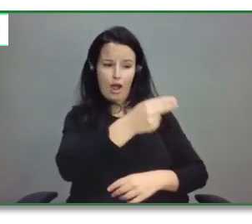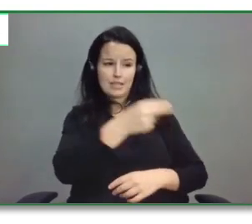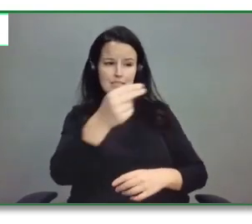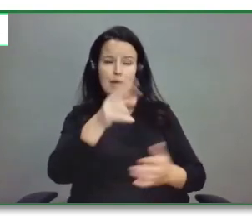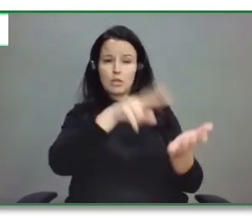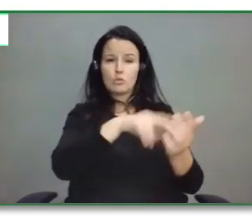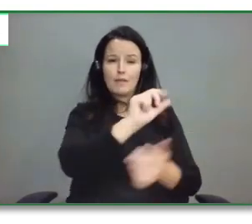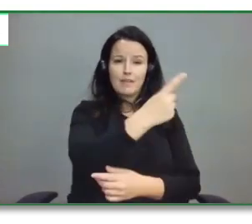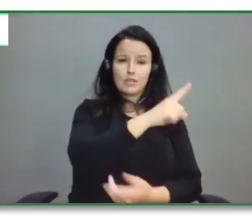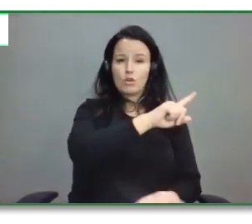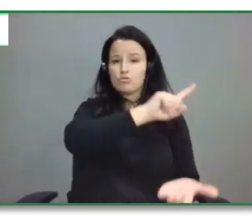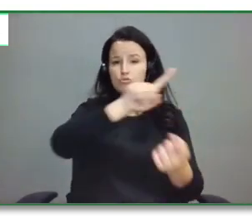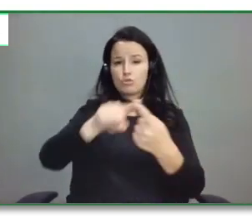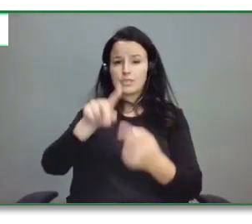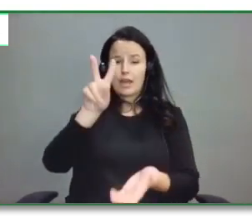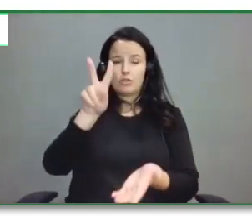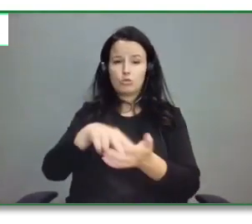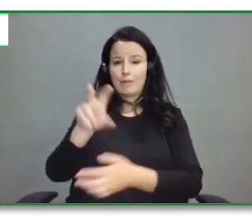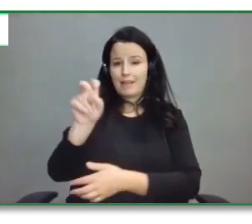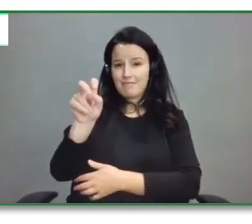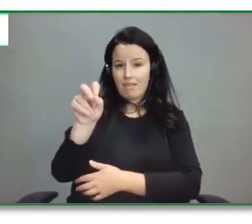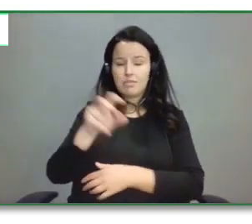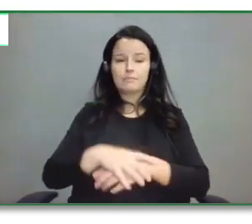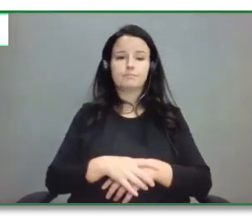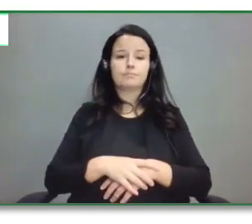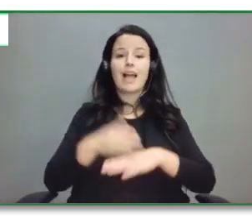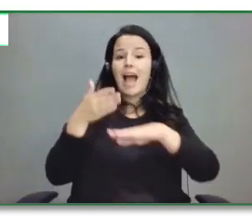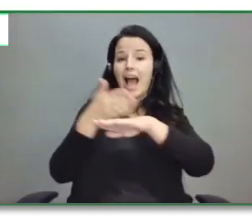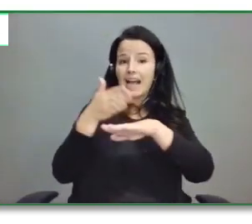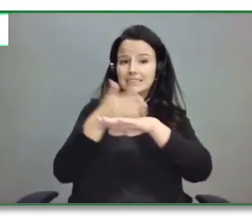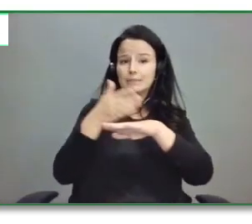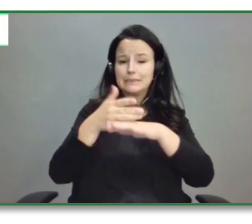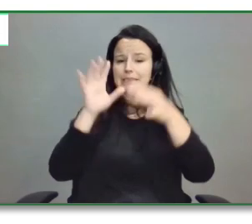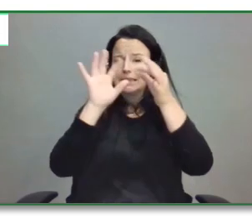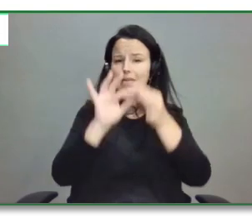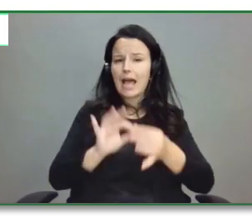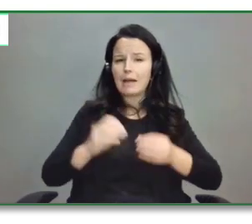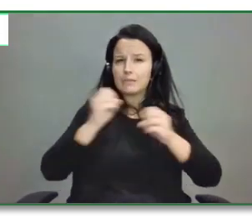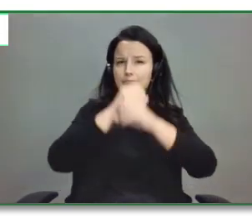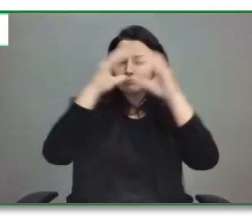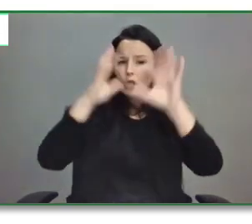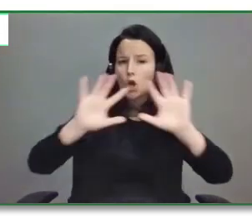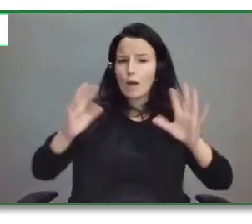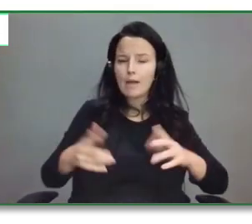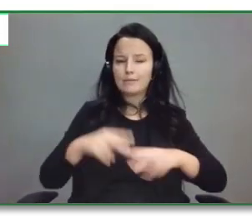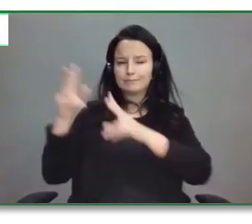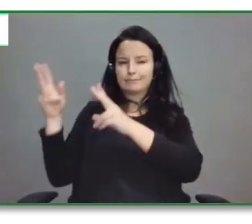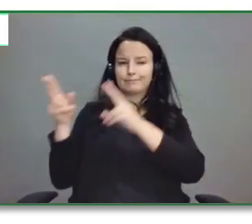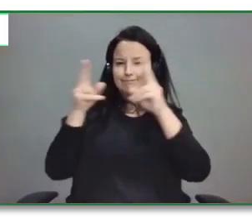2030 où l'accessibilité définie comme et